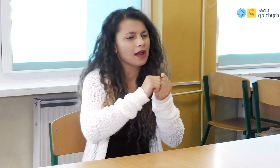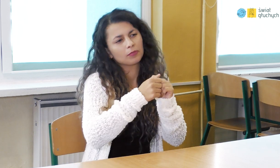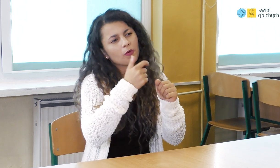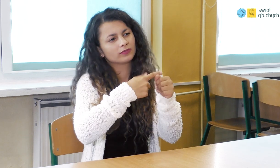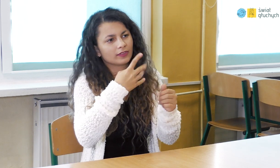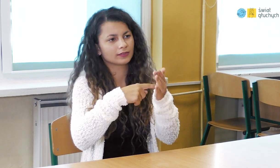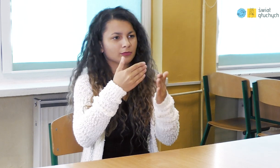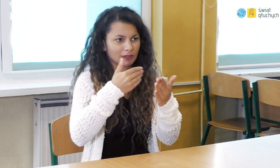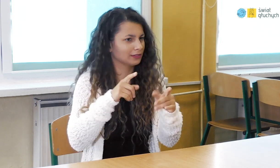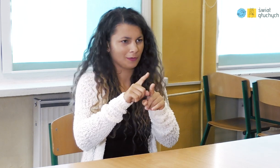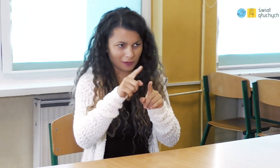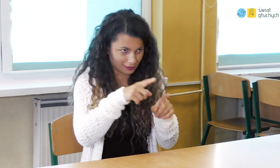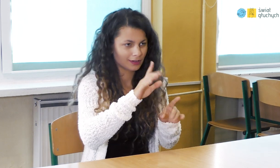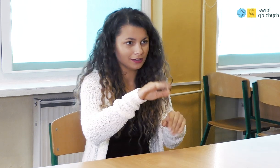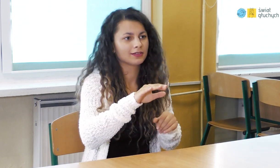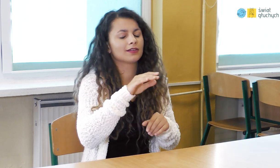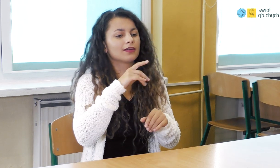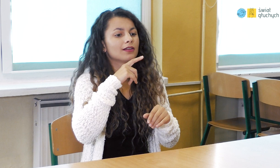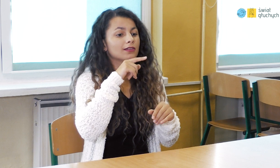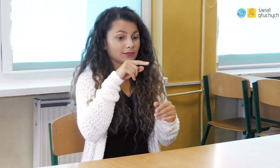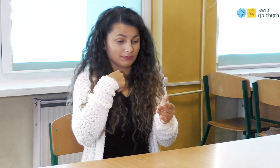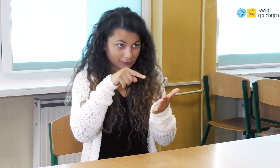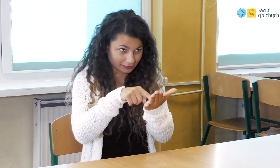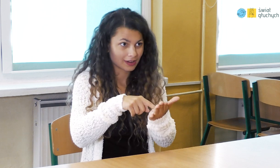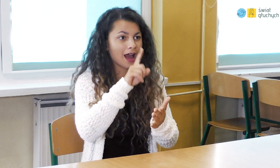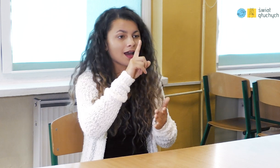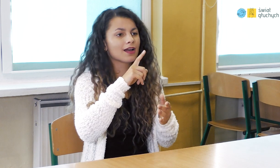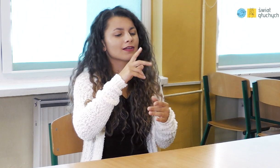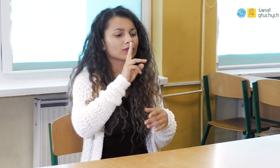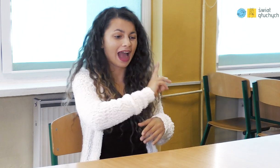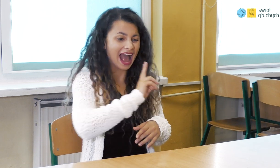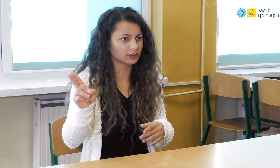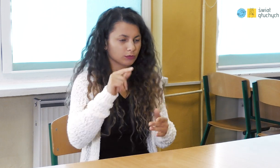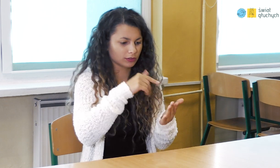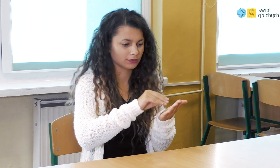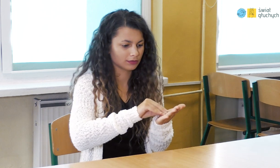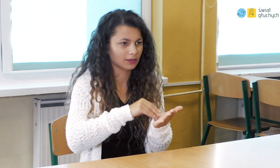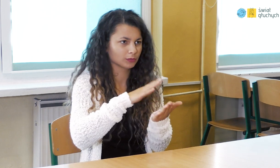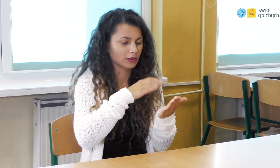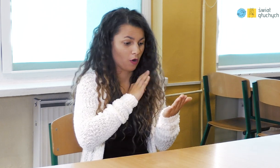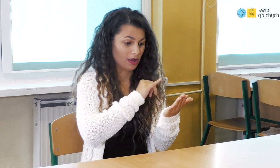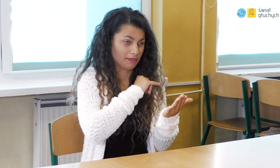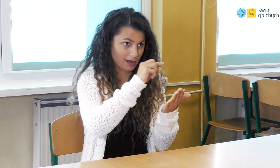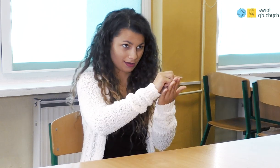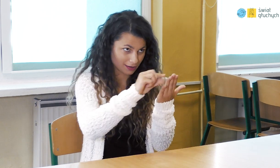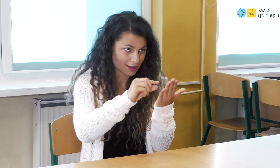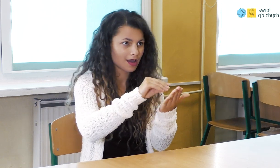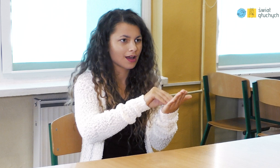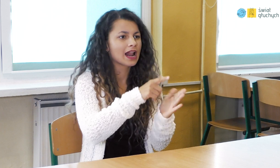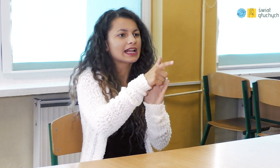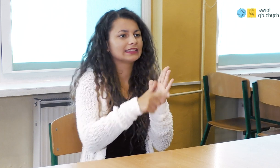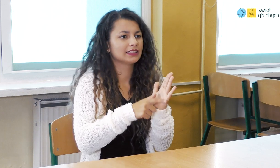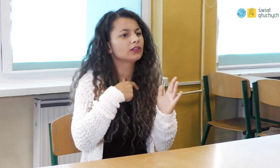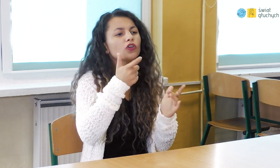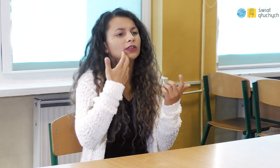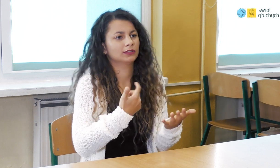Ale zanim kogoś wylosowaliśmy, każdy z nas musiał zrobić listę tego co chciał dostać.